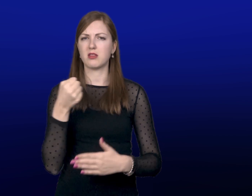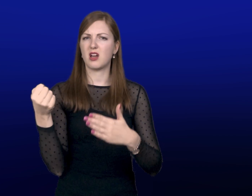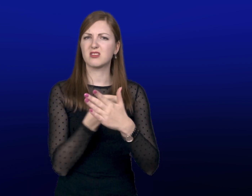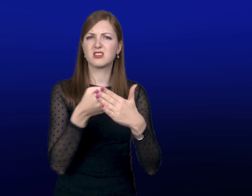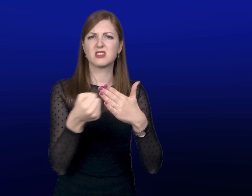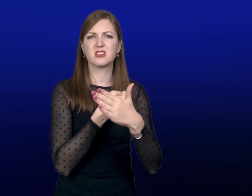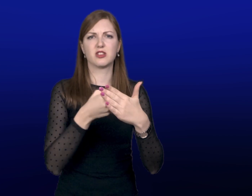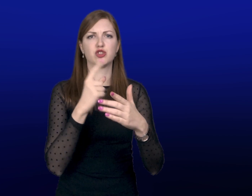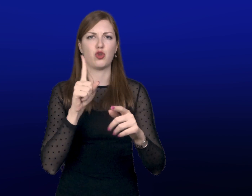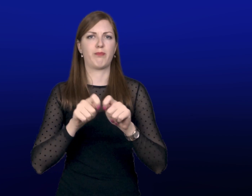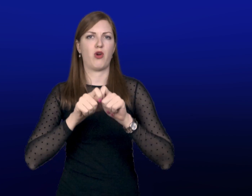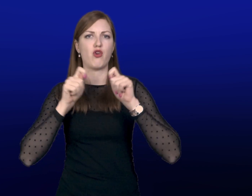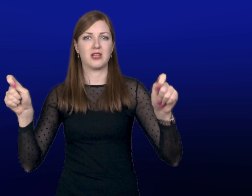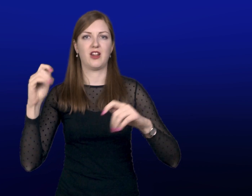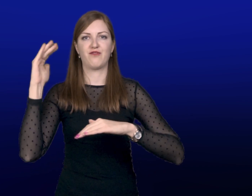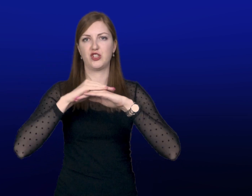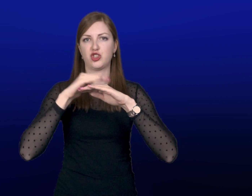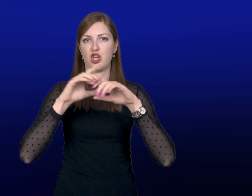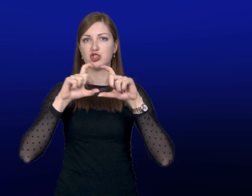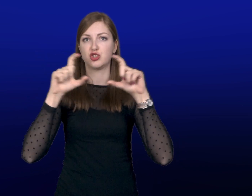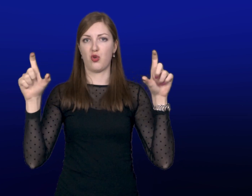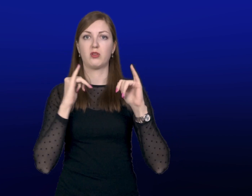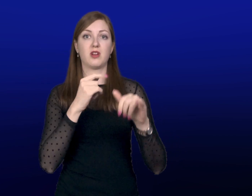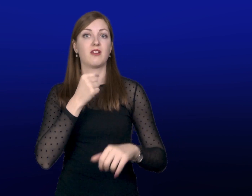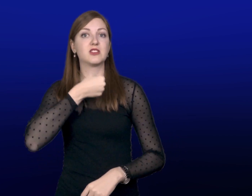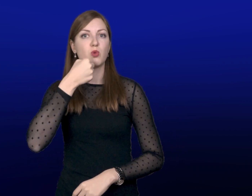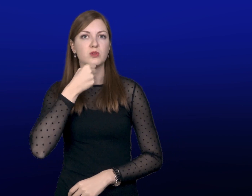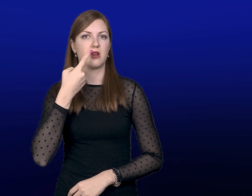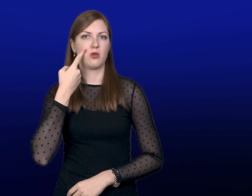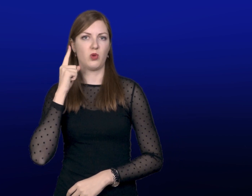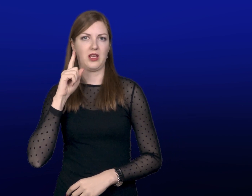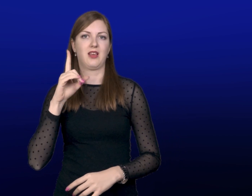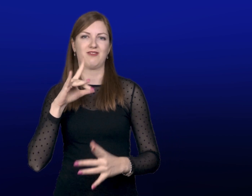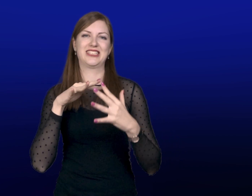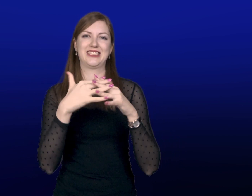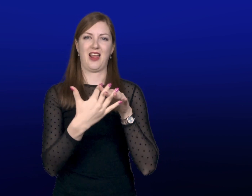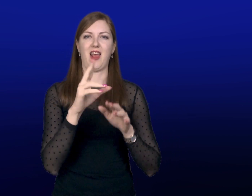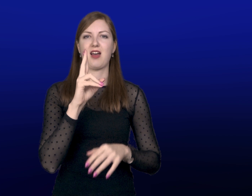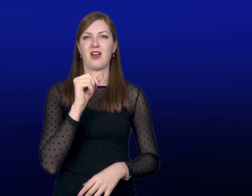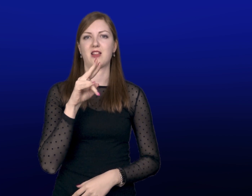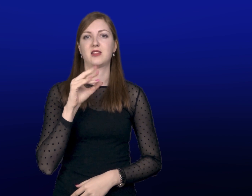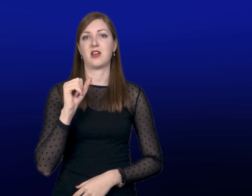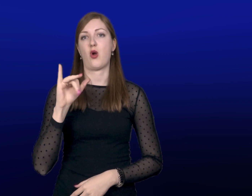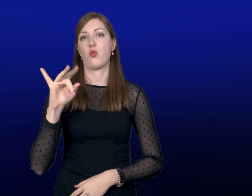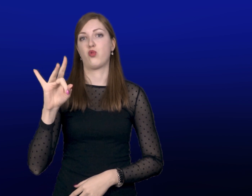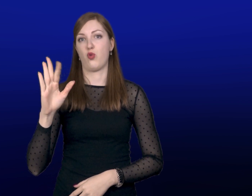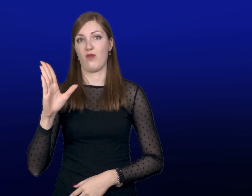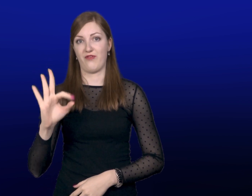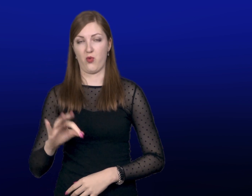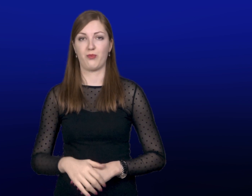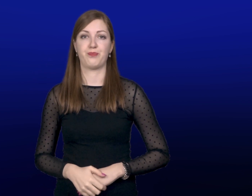и способствовала открытию вечерней школы взрослых глухих в с. Кантаурово.